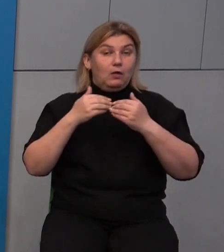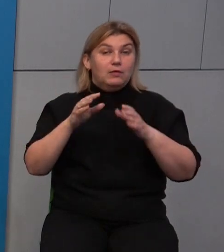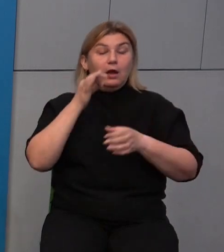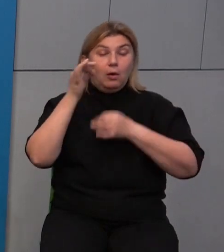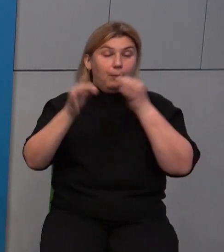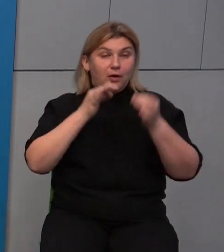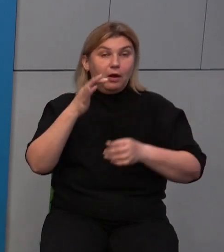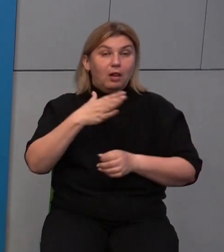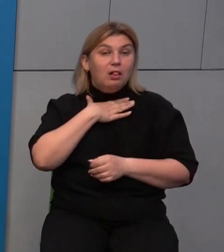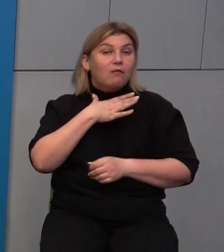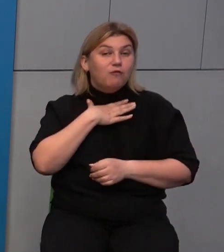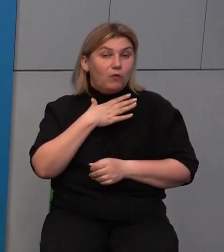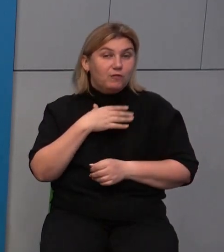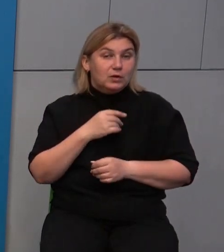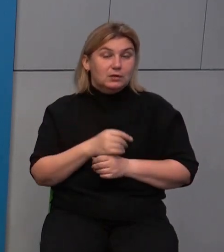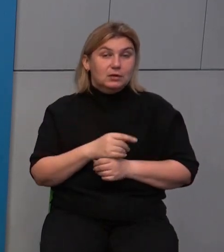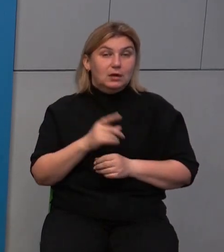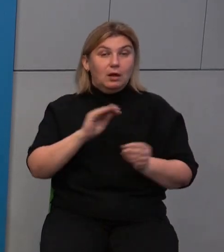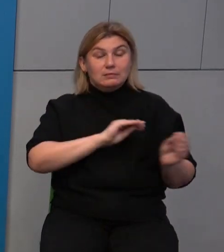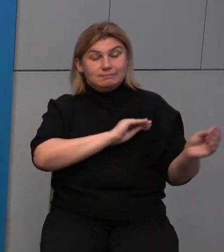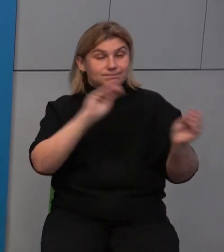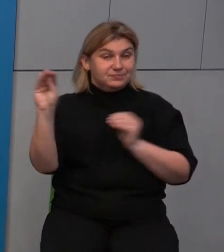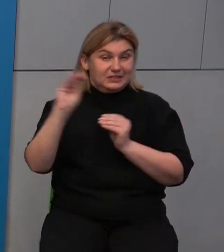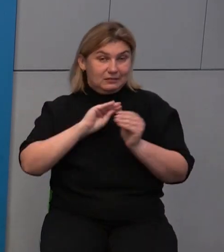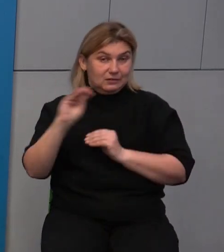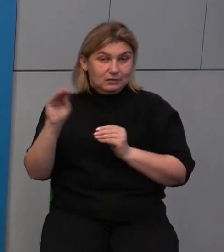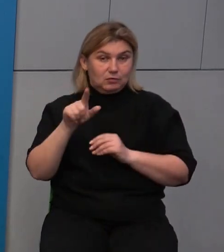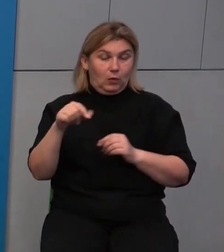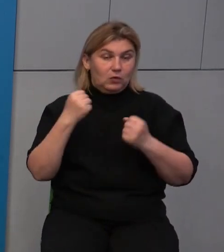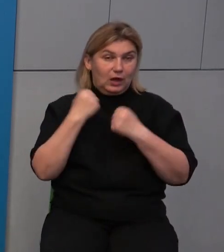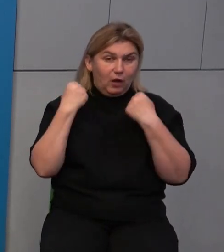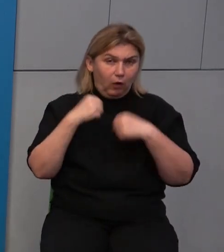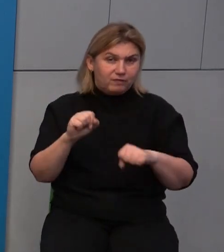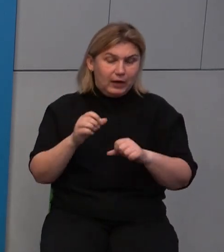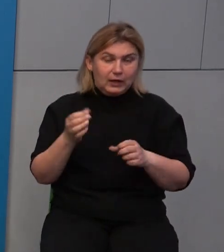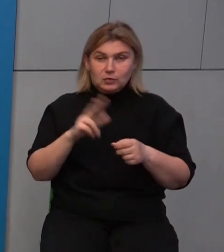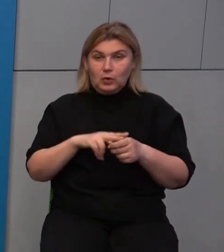opowieść o przesiedleniu. Więc to jest ta odwaga, której dzisiaj już nie widzimy, prawda?